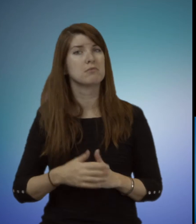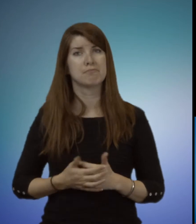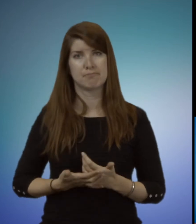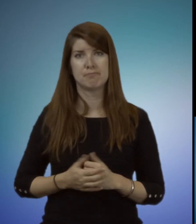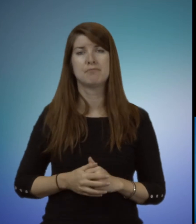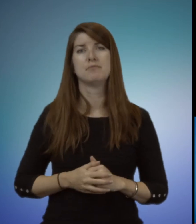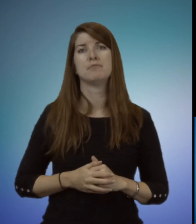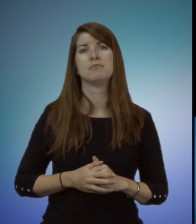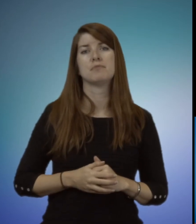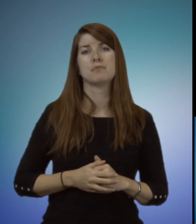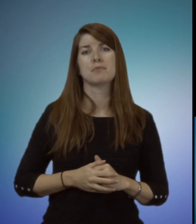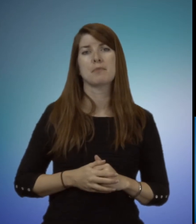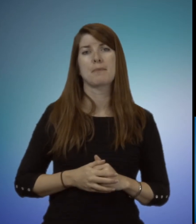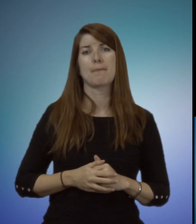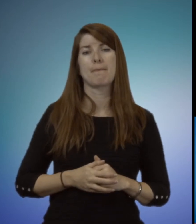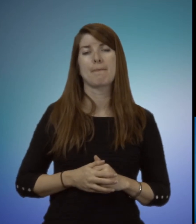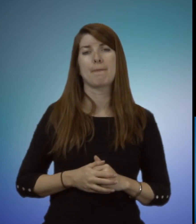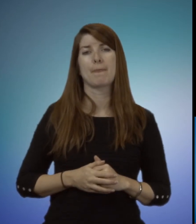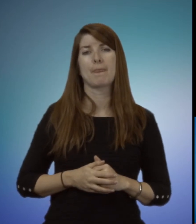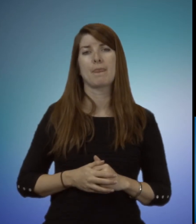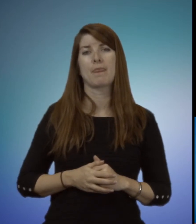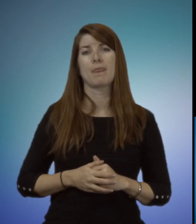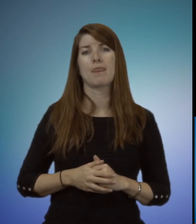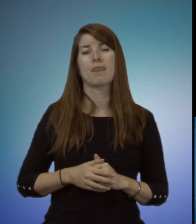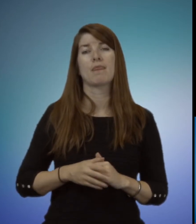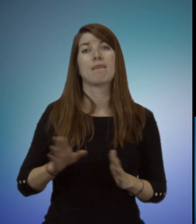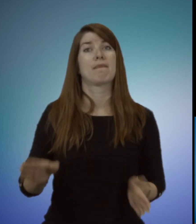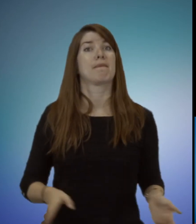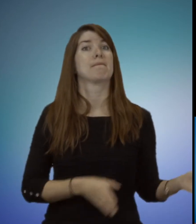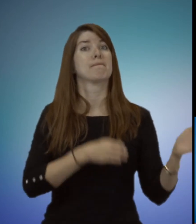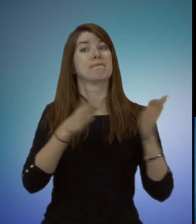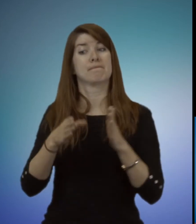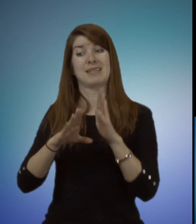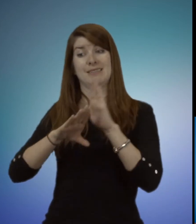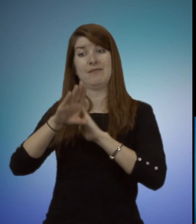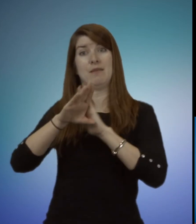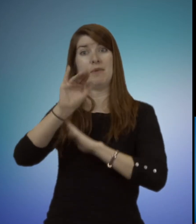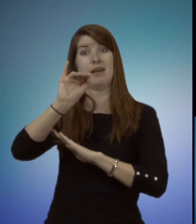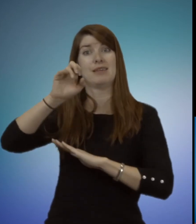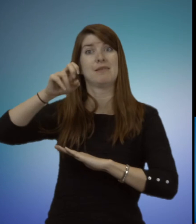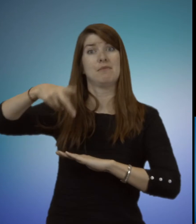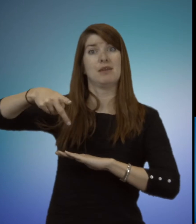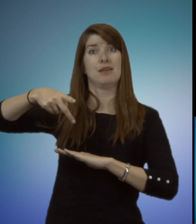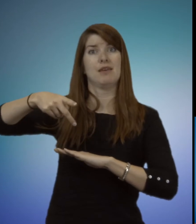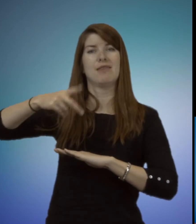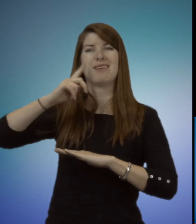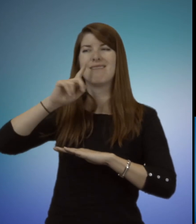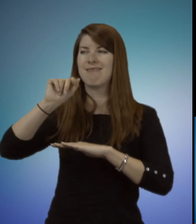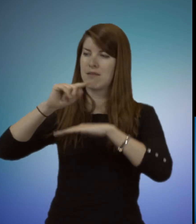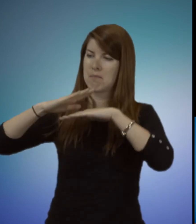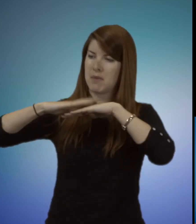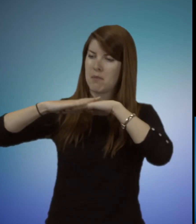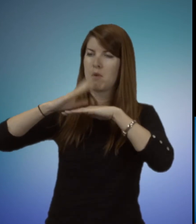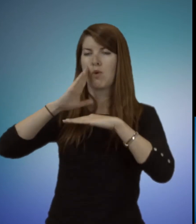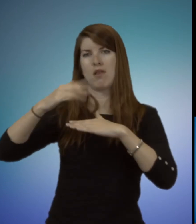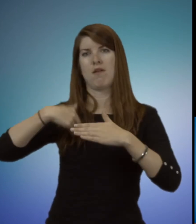Desarrolle un IEP que por lo menos tenga como resultado un crecimiento de un año, a lo largo